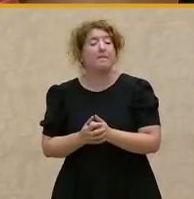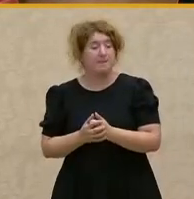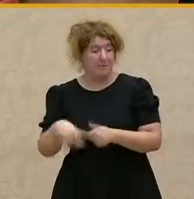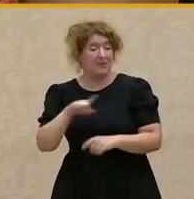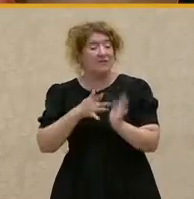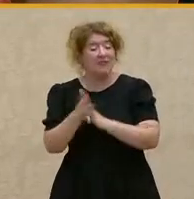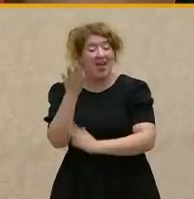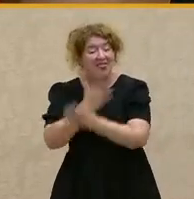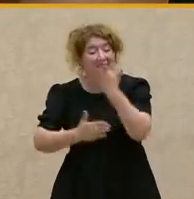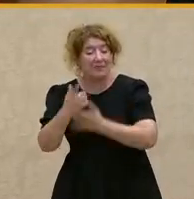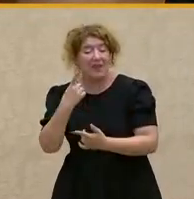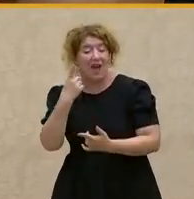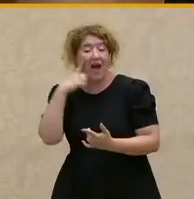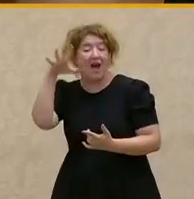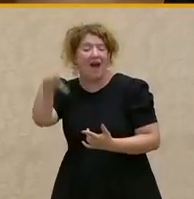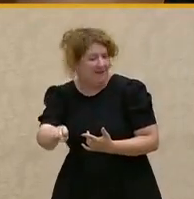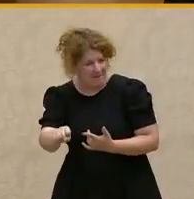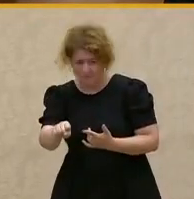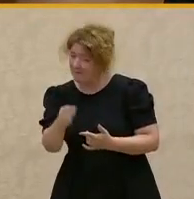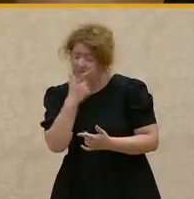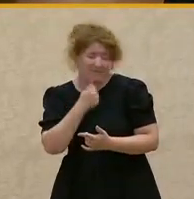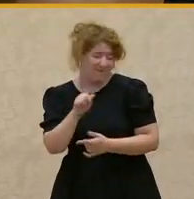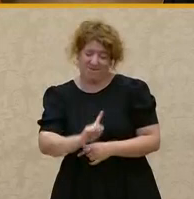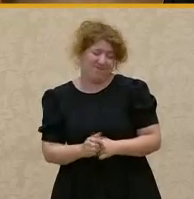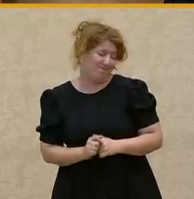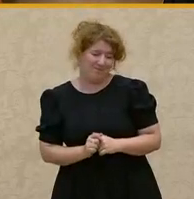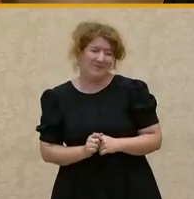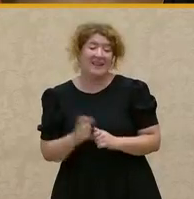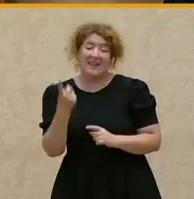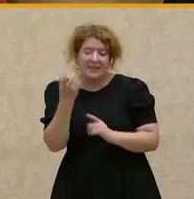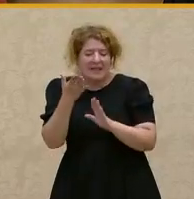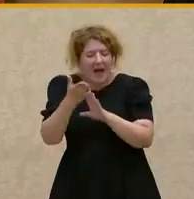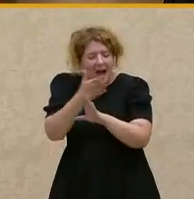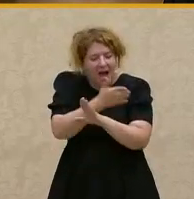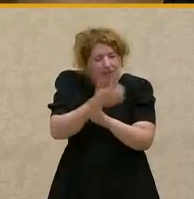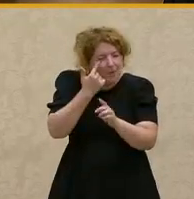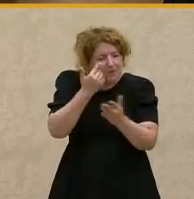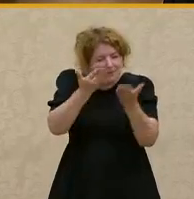de esta discapacidad no es nada fácil y que requiere de valoraciones muy específicas.